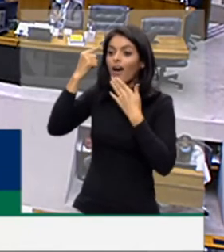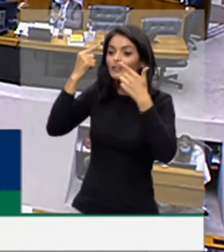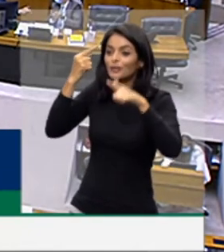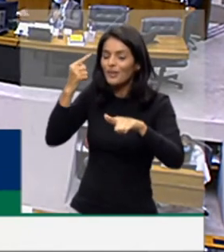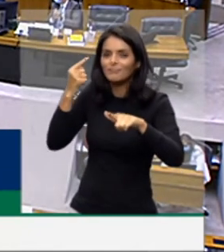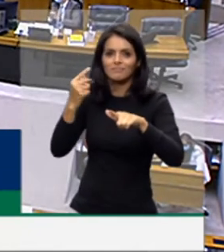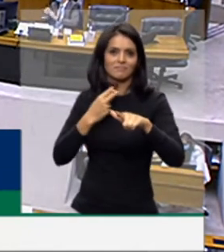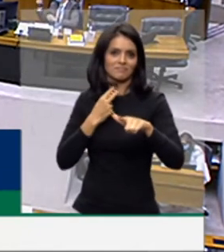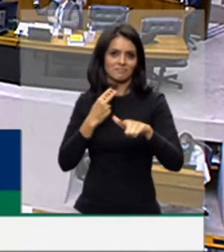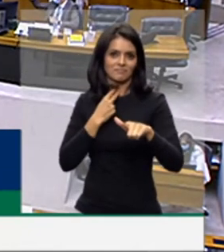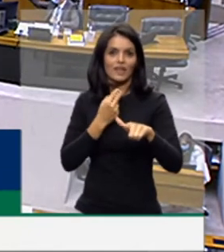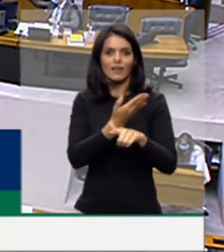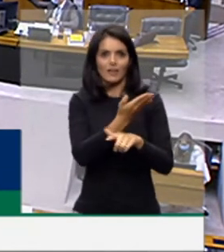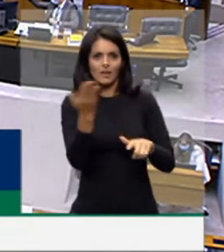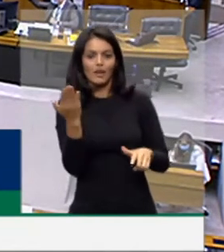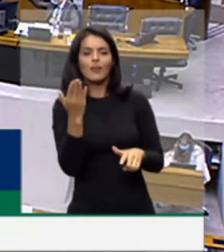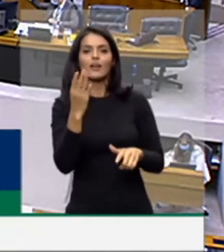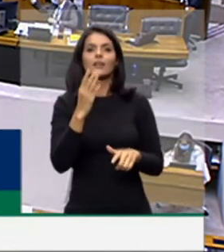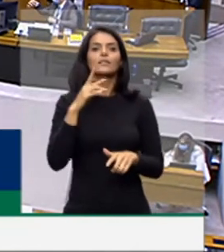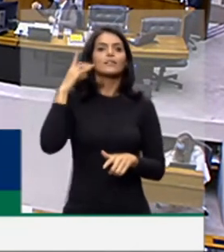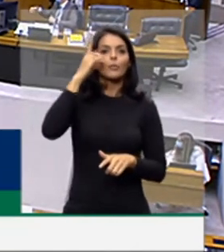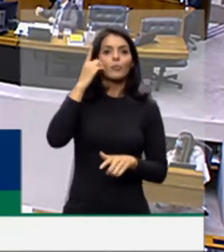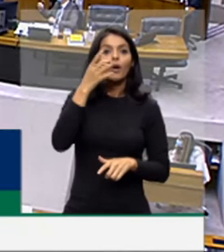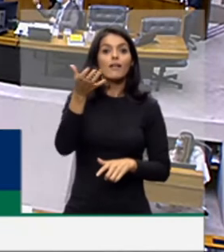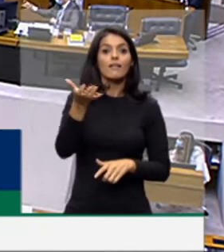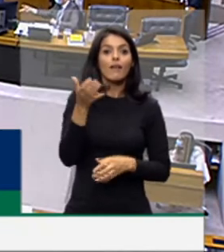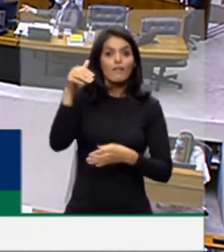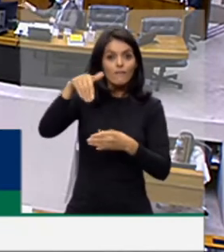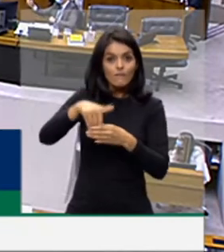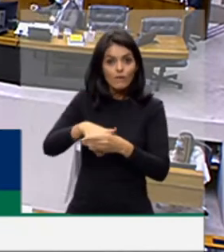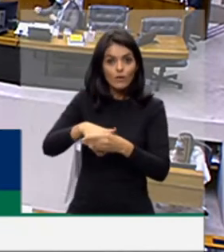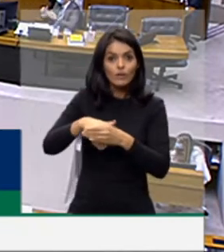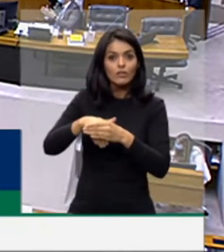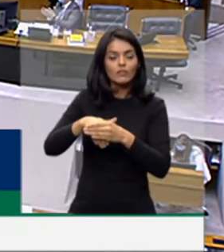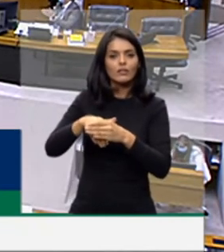PODE FAZER UM PEDIDO DE VOTAÇÃO NOMINAL A CADA HORA, VOCÊ NÃO PODE FAZER DUAS DENTRO DA MESMA HORA, AÍ O